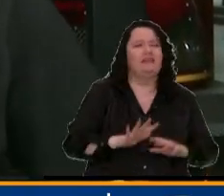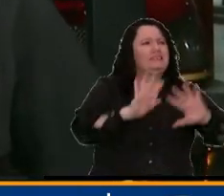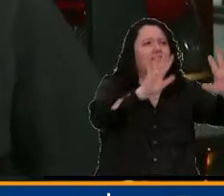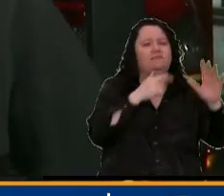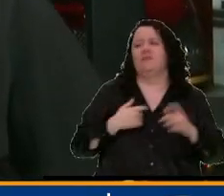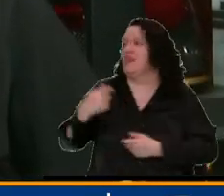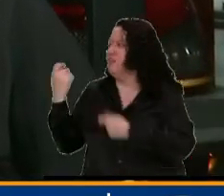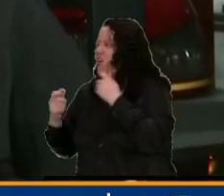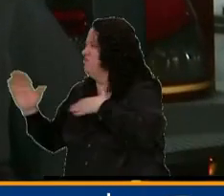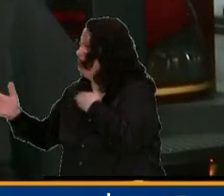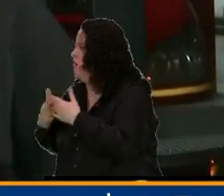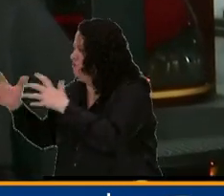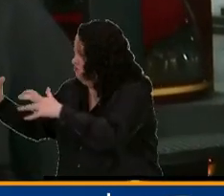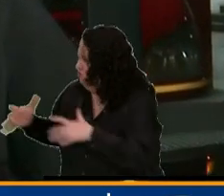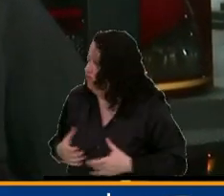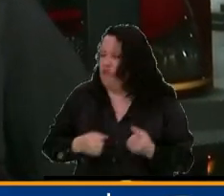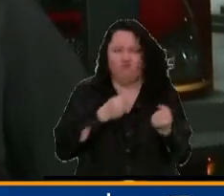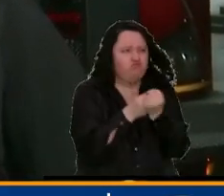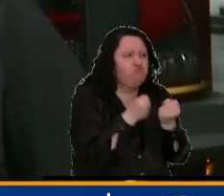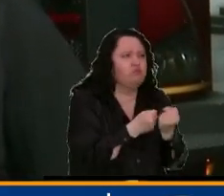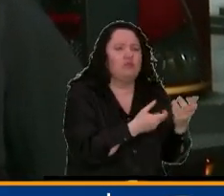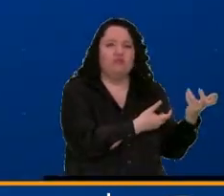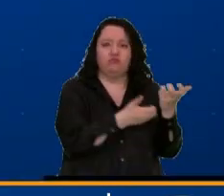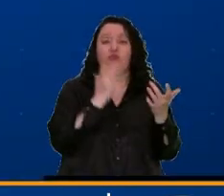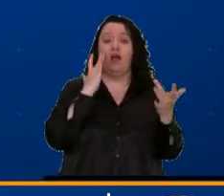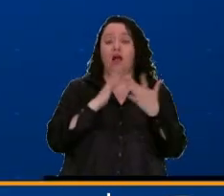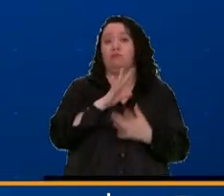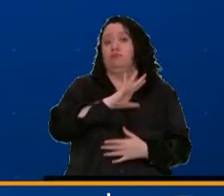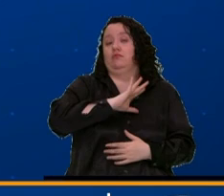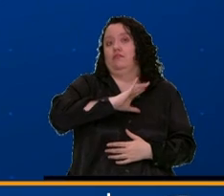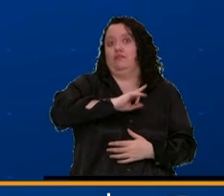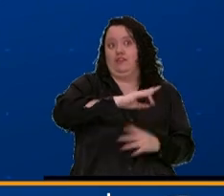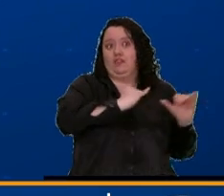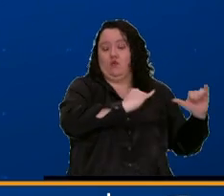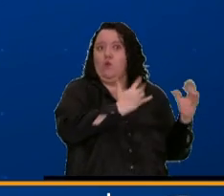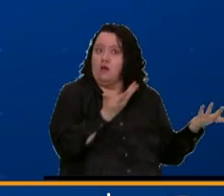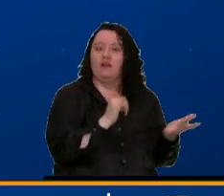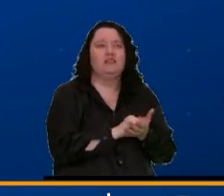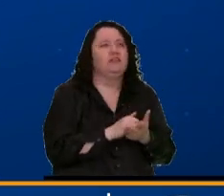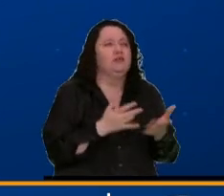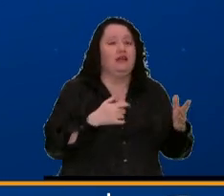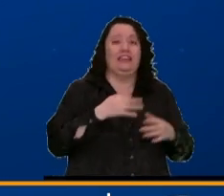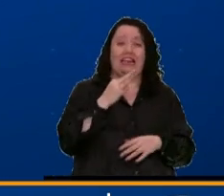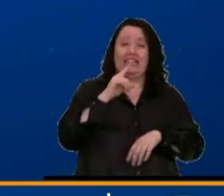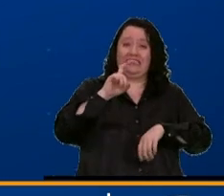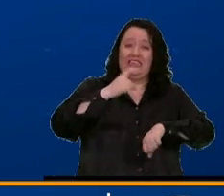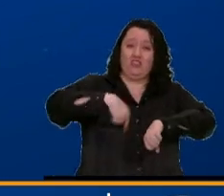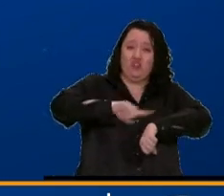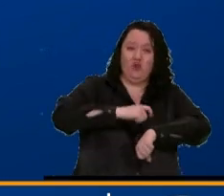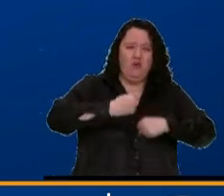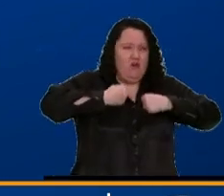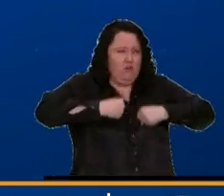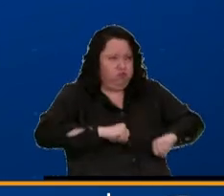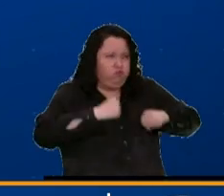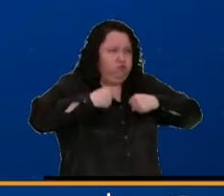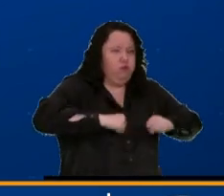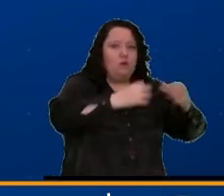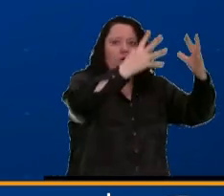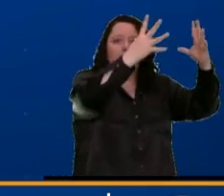enfrentaban un incendio que parecía no tener fin. )) decidimos cerrar nuestros negocios y venir para acá